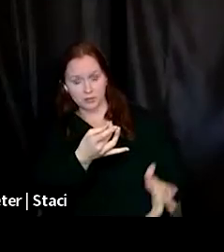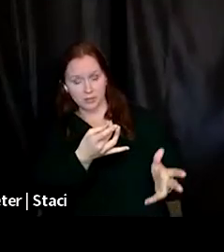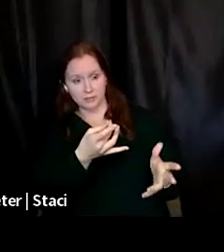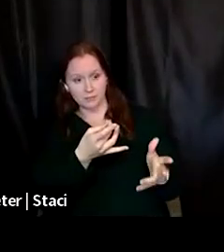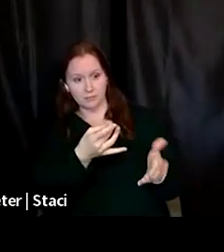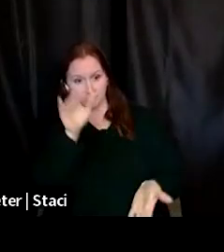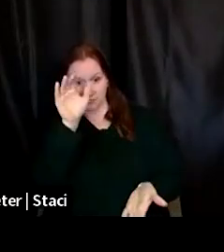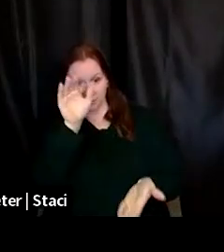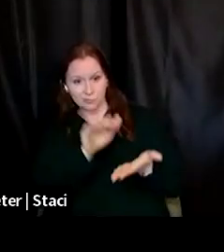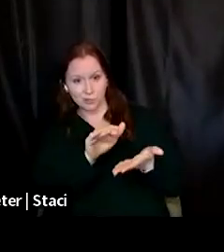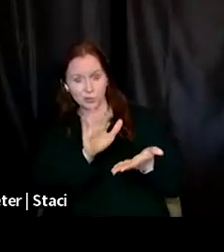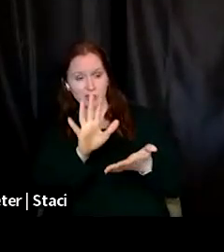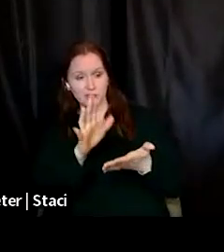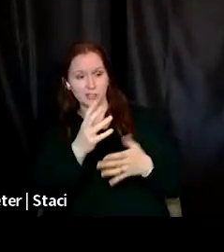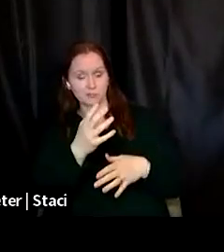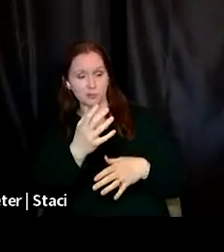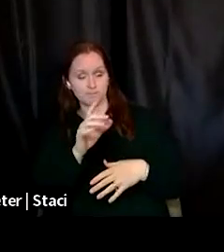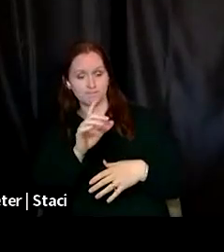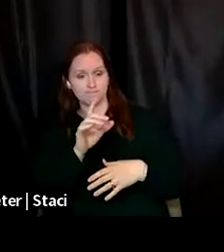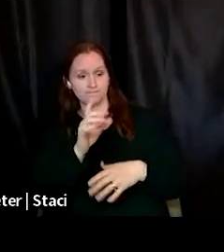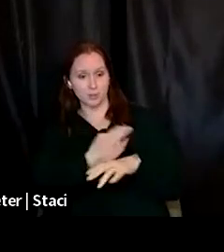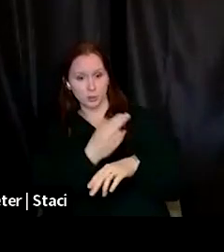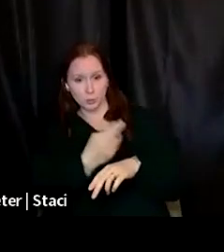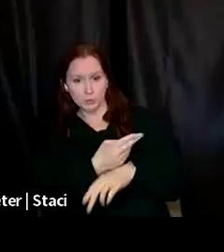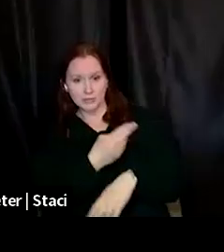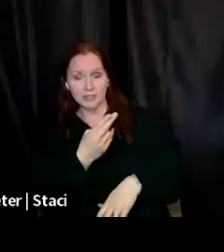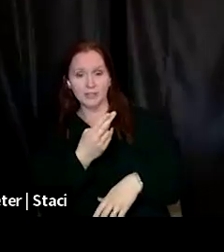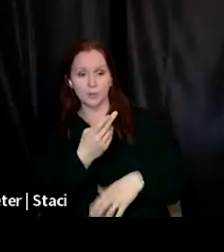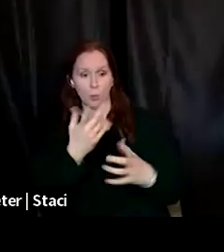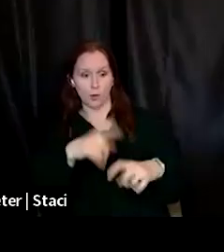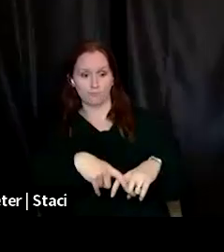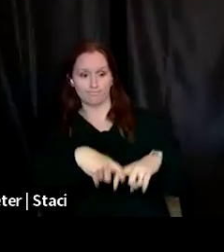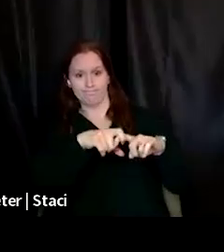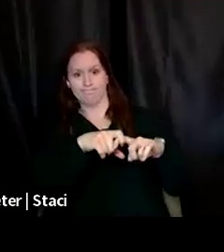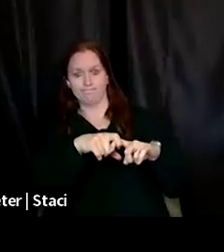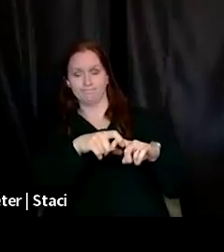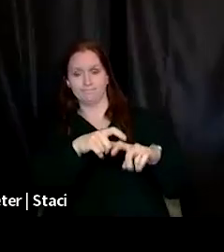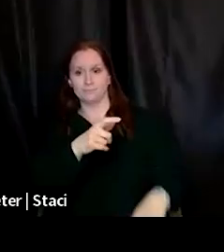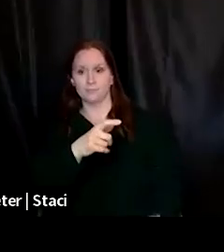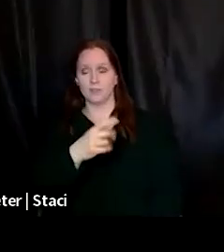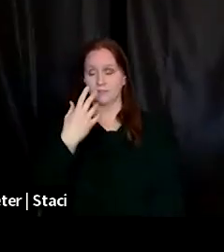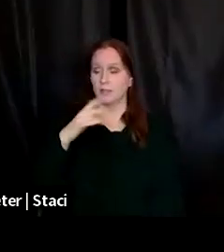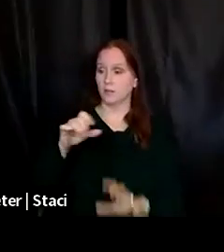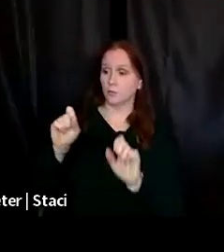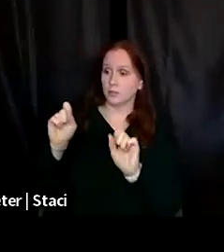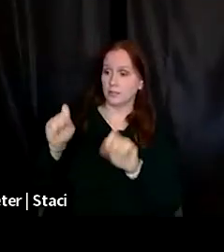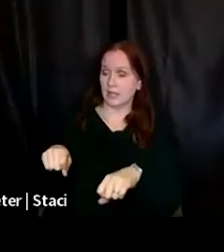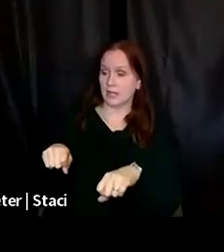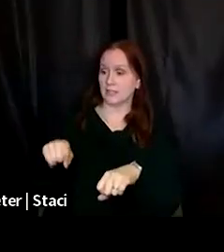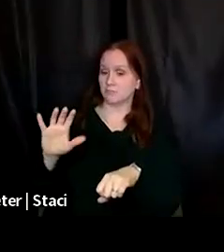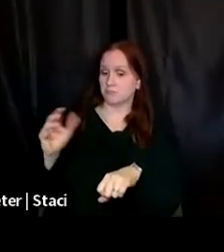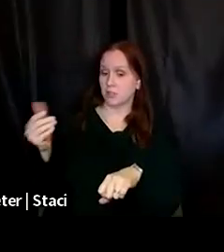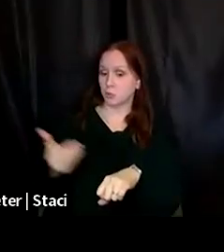para que las solicitudes puedan ser enviadas a la Seguridad Social y luego a DDS